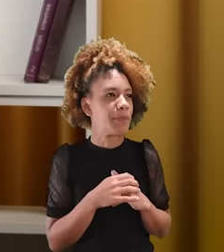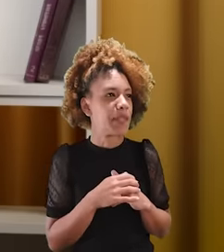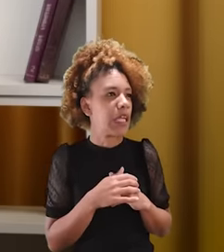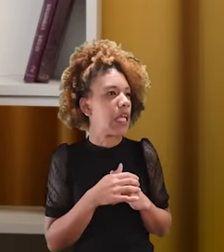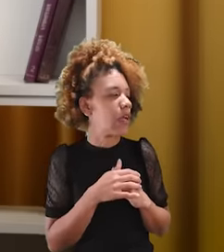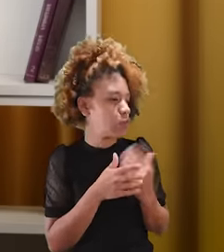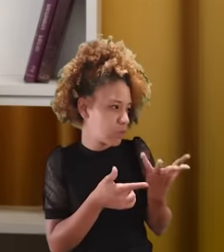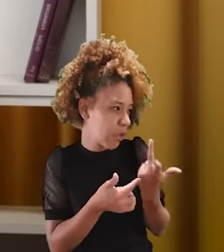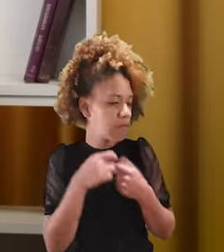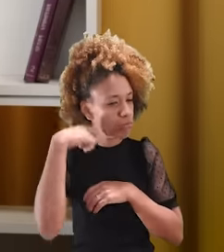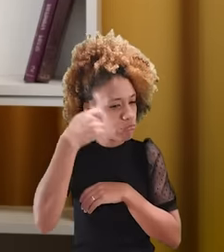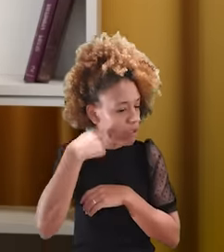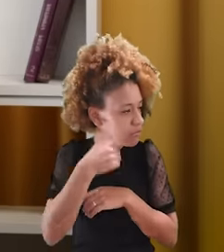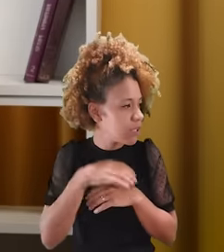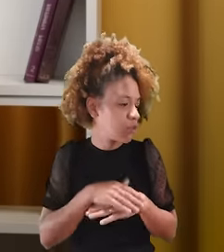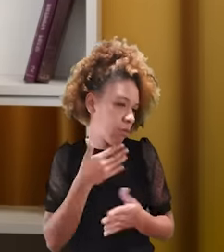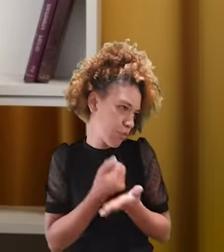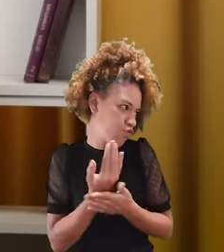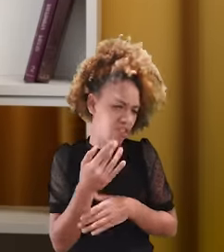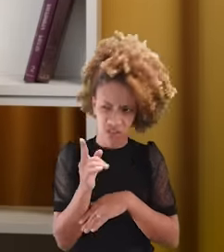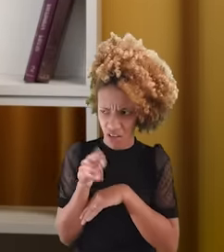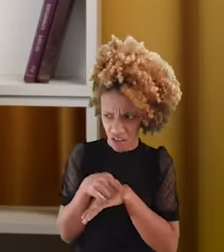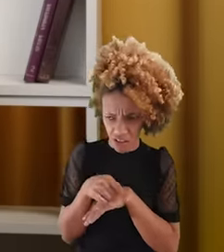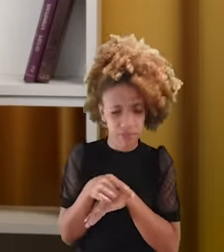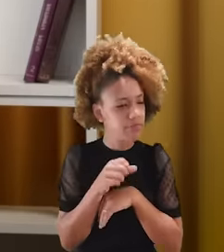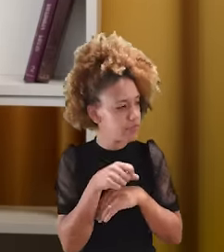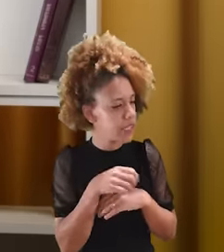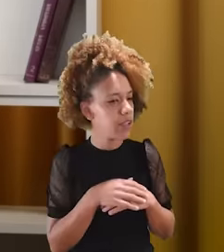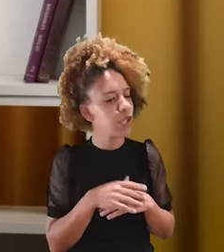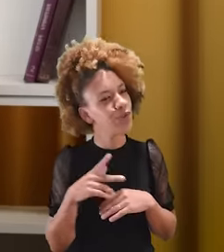artista não indo em podcast por exemplo muito artista porque ele fala assim cara eu tenho